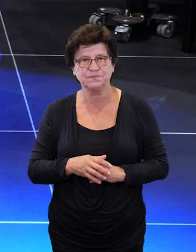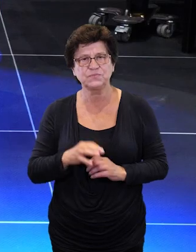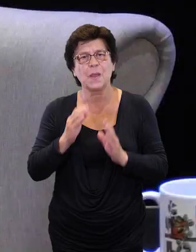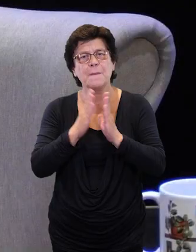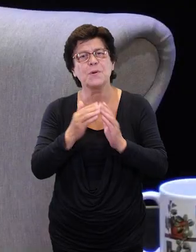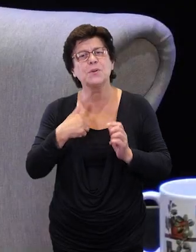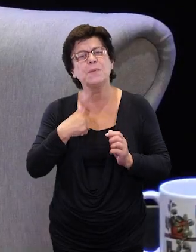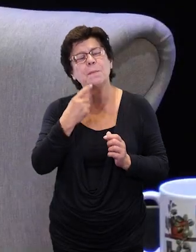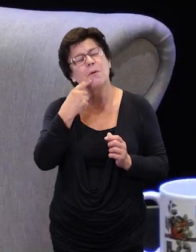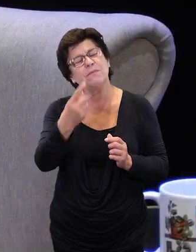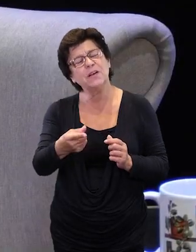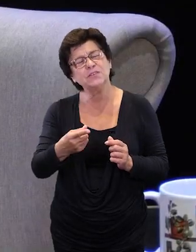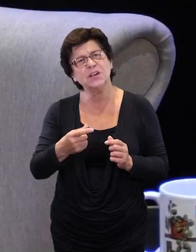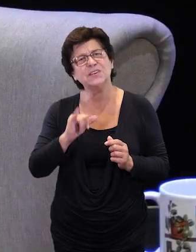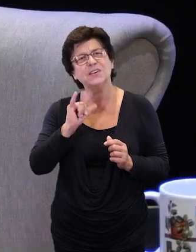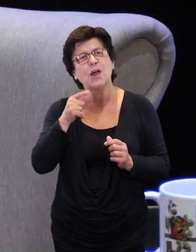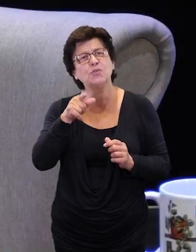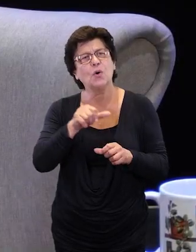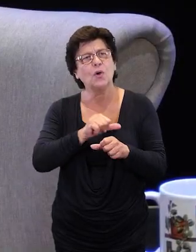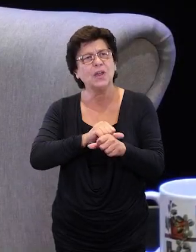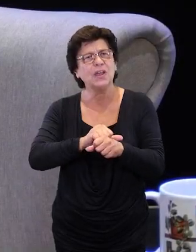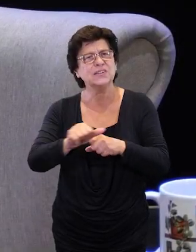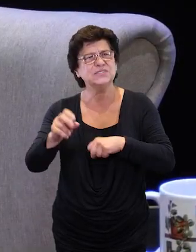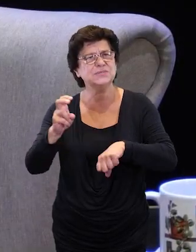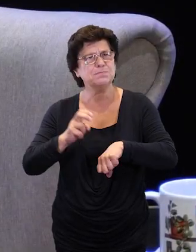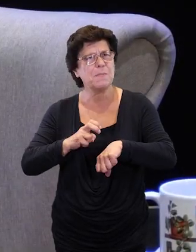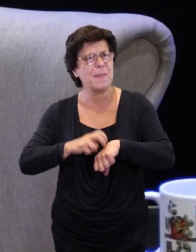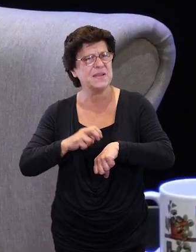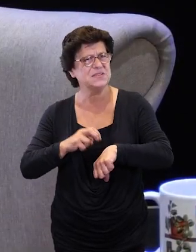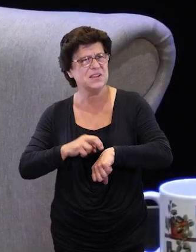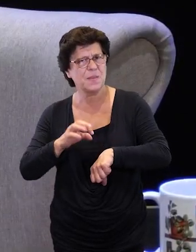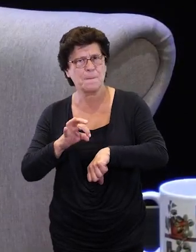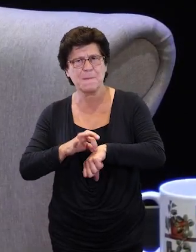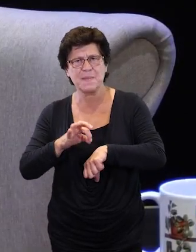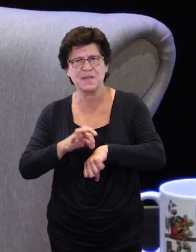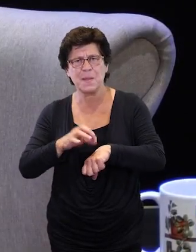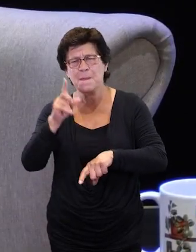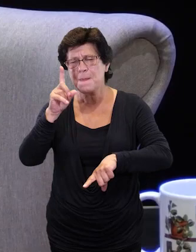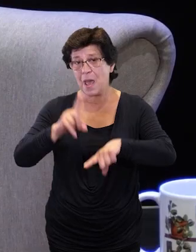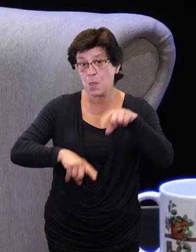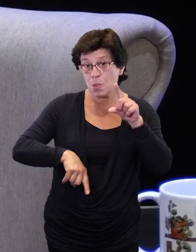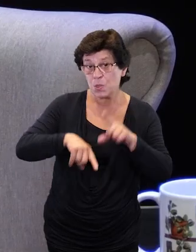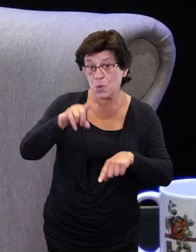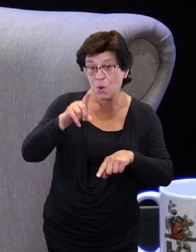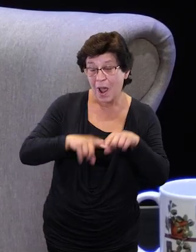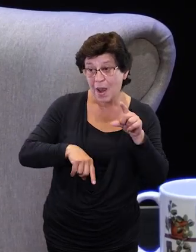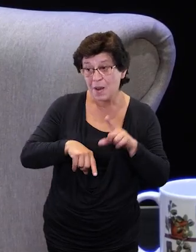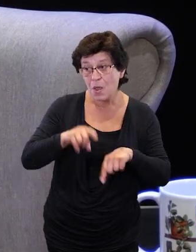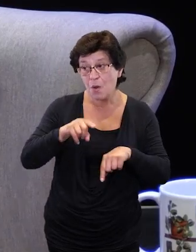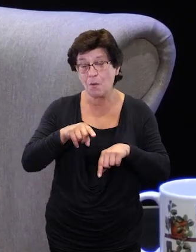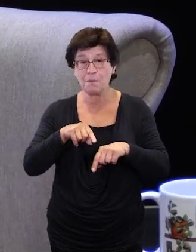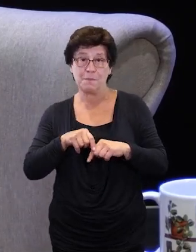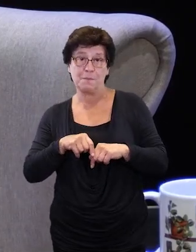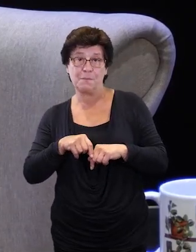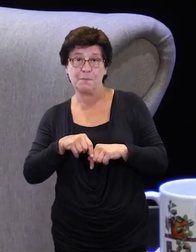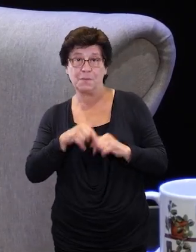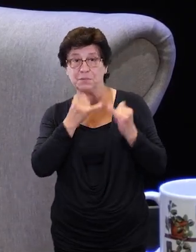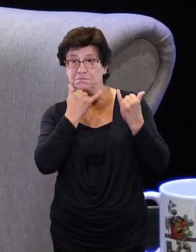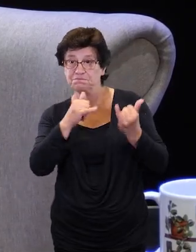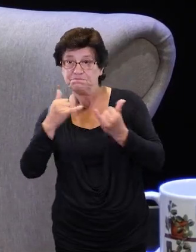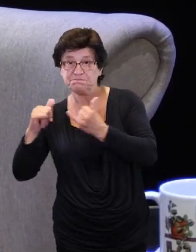jak to jest z tą medycyną naturalną, alternatywną, a tradycyjną?